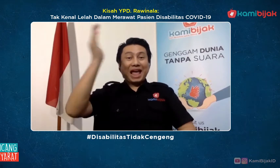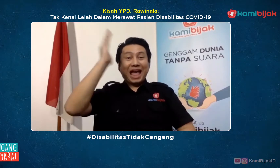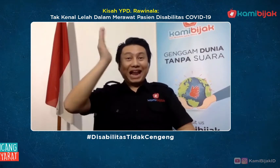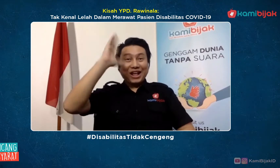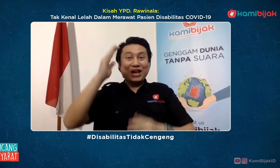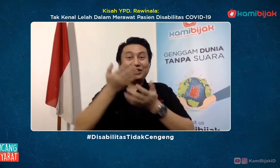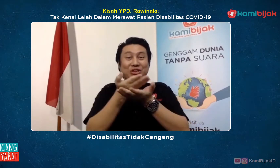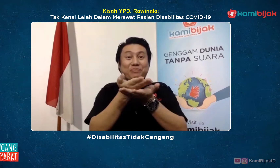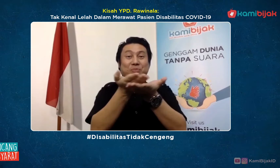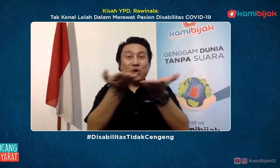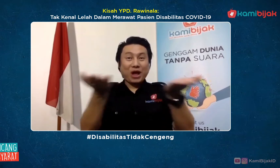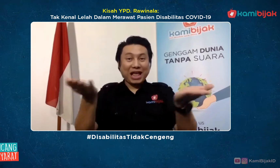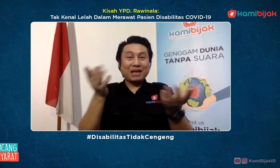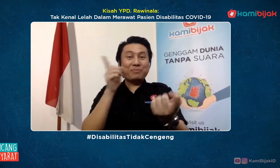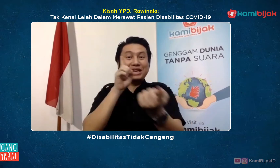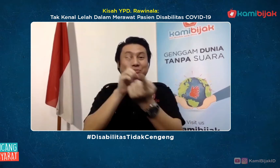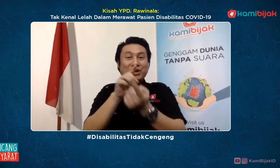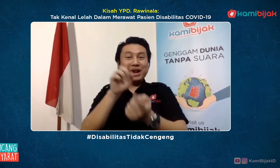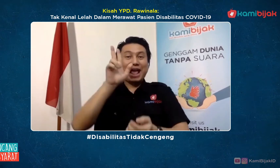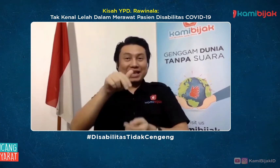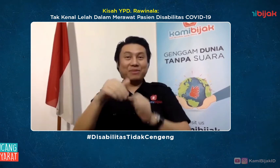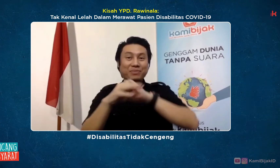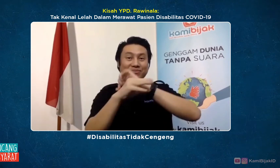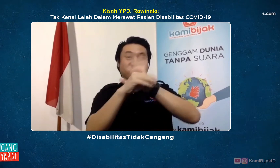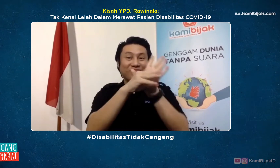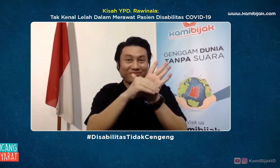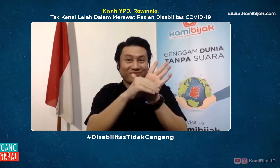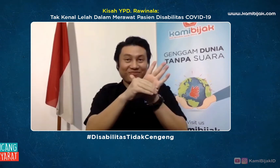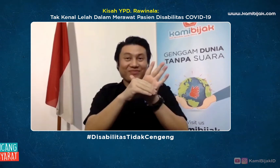Halo semua, bertemu lagi di Bincang Isyarat.